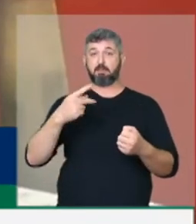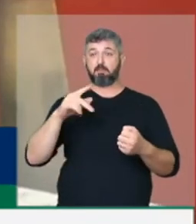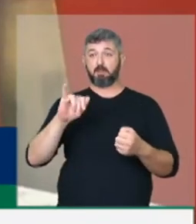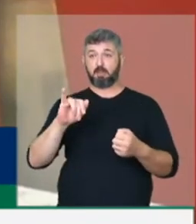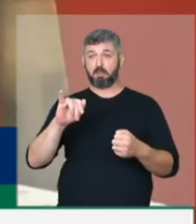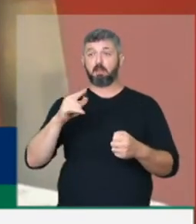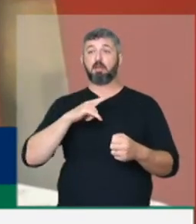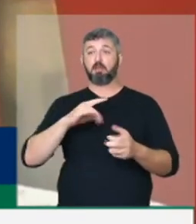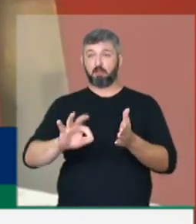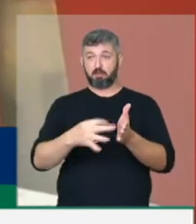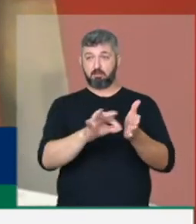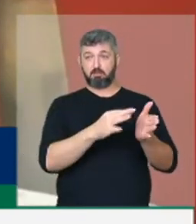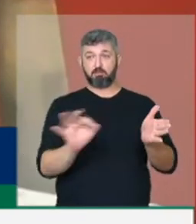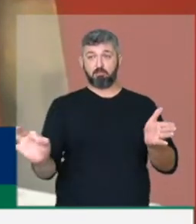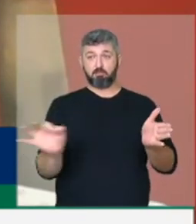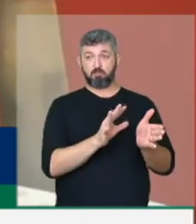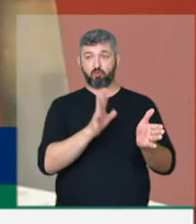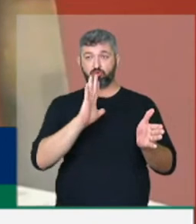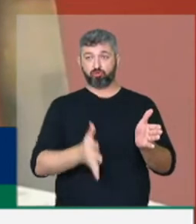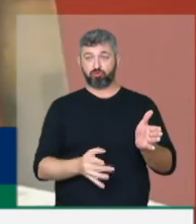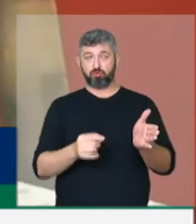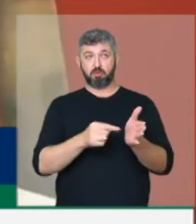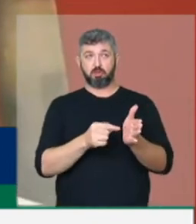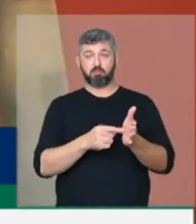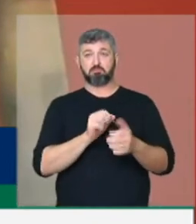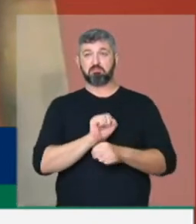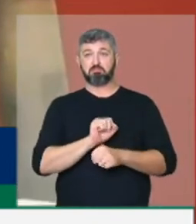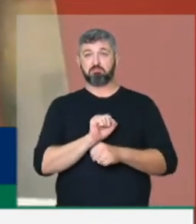CPI QUE TEM AS ASSINATURAS... QUE ESTÁ AGUARDANDO INSTALAÇÃO NA CASA PARA QUE